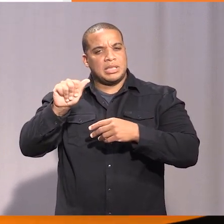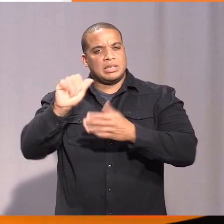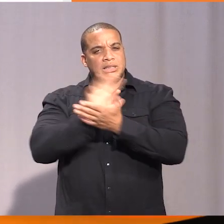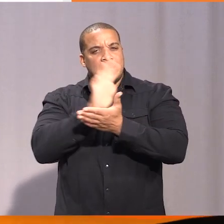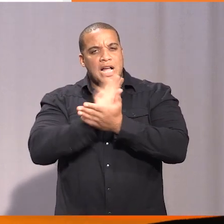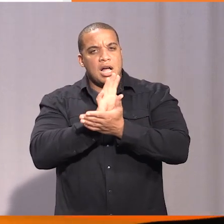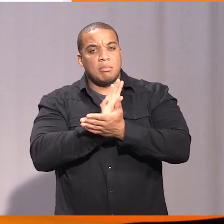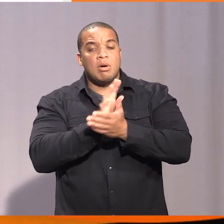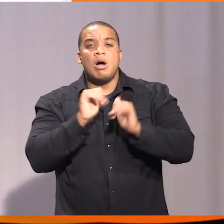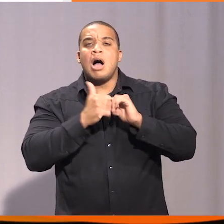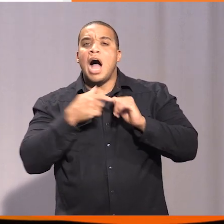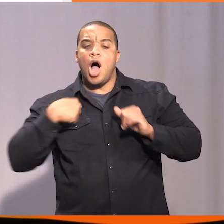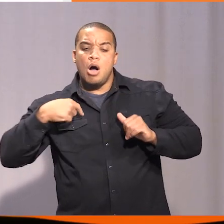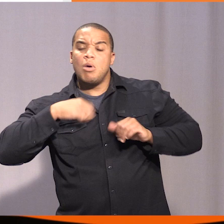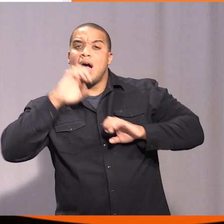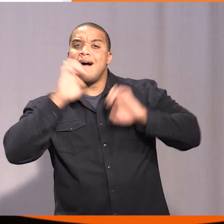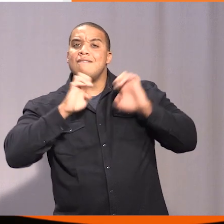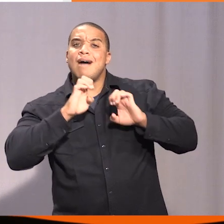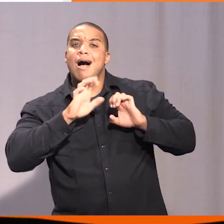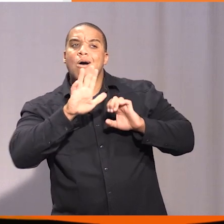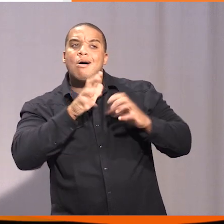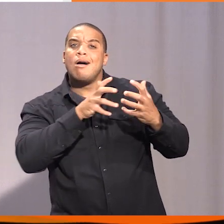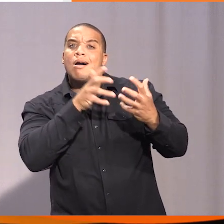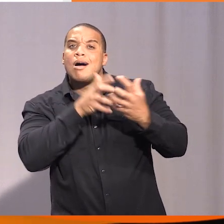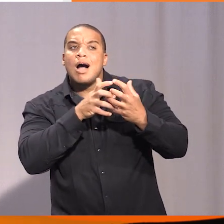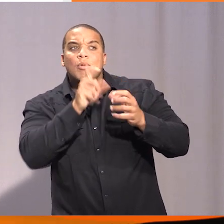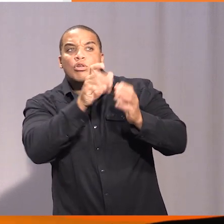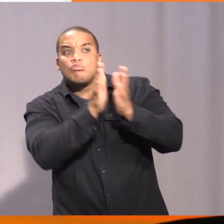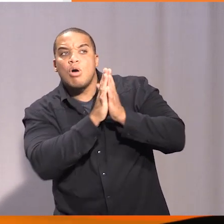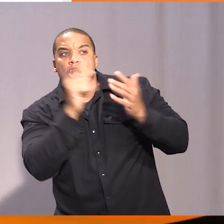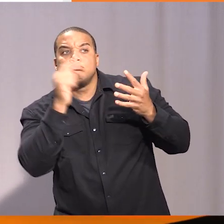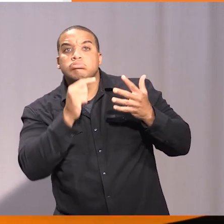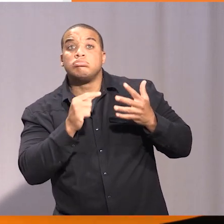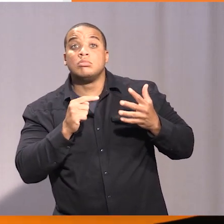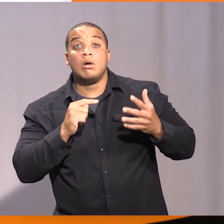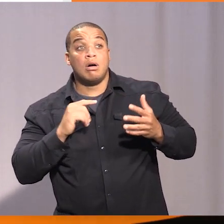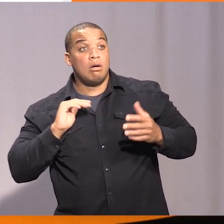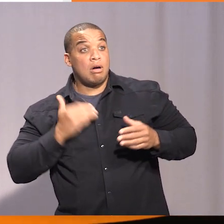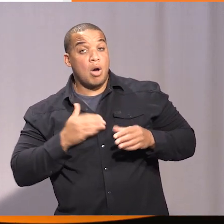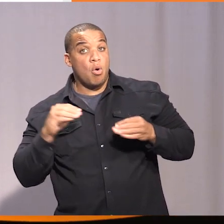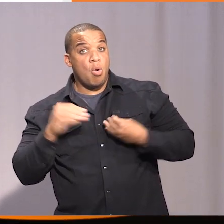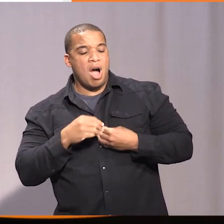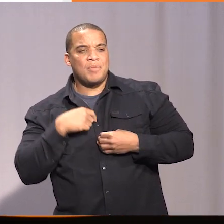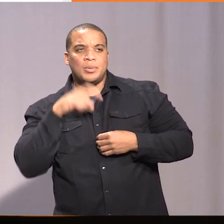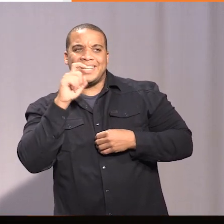Para evaluar las solicitudes de adaptaciones y servicios, nuestra oficina necesita información para averiguar la